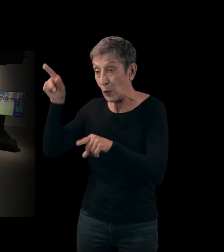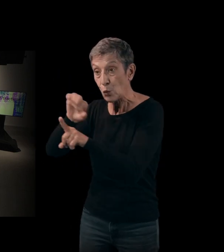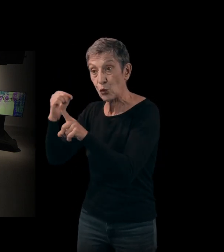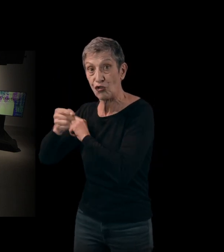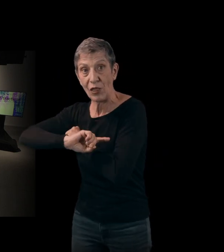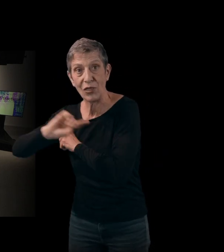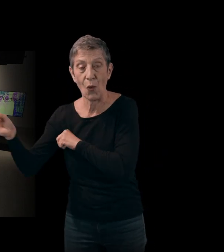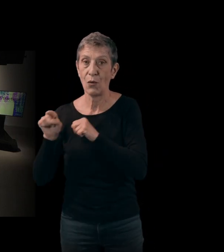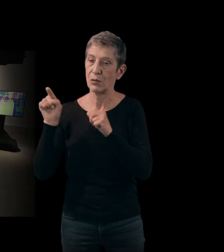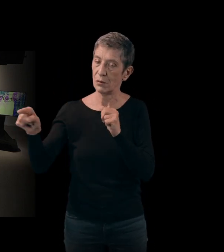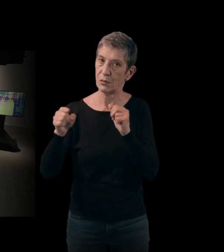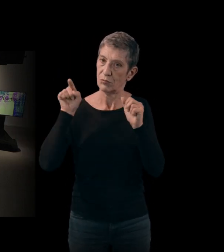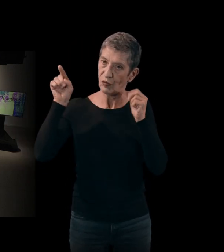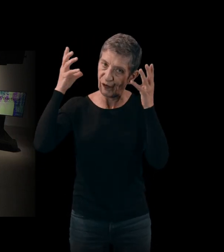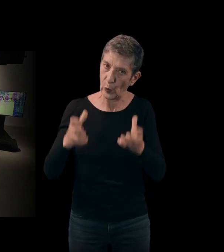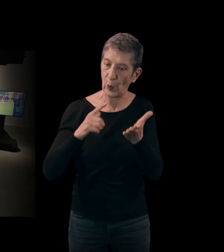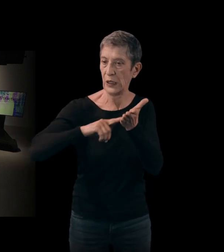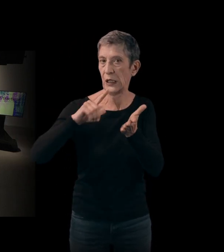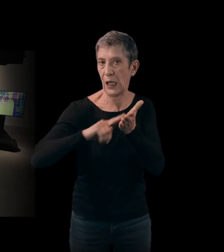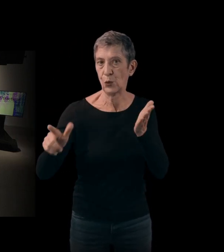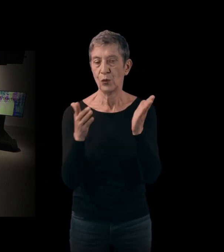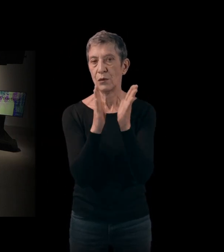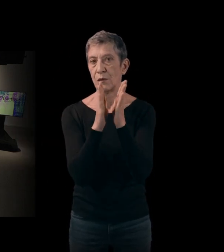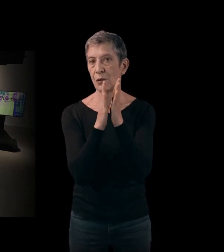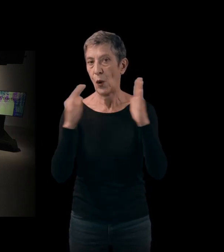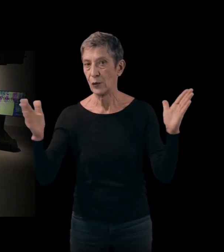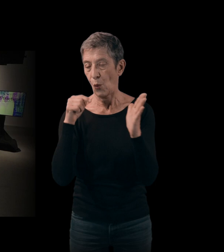Un livre qui se revendique de littérature, dans une collection de littérature chez Rivages, de littérature française,